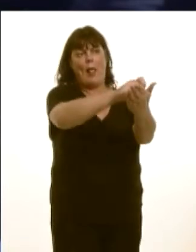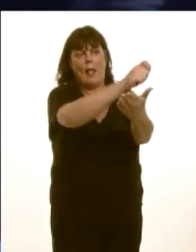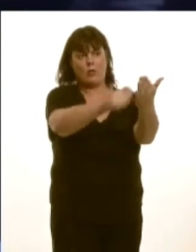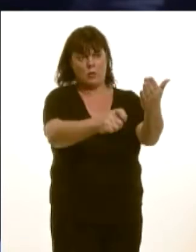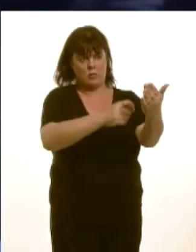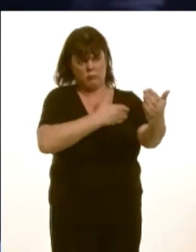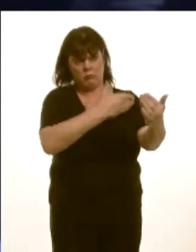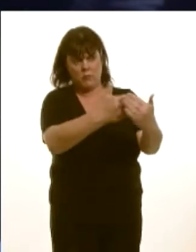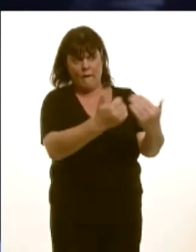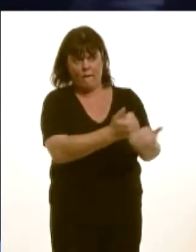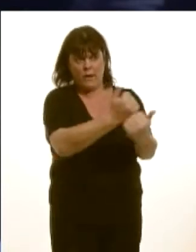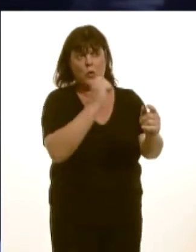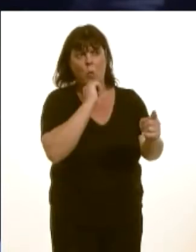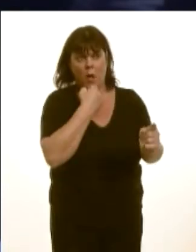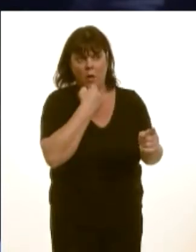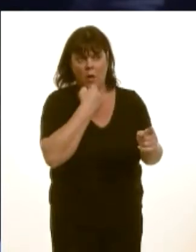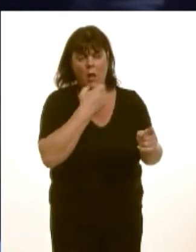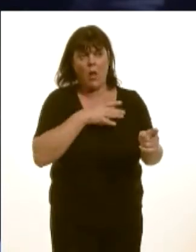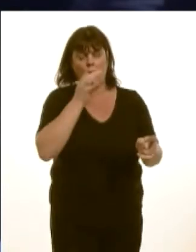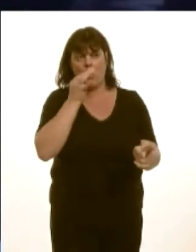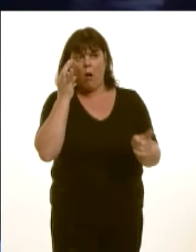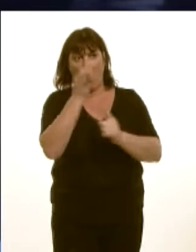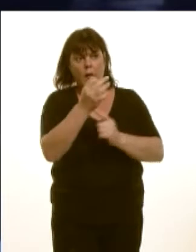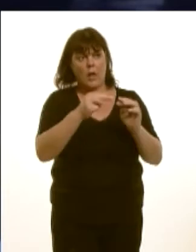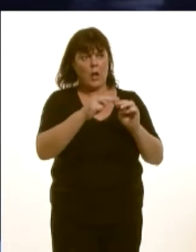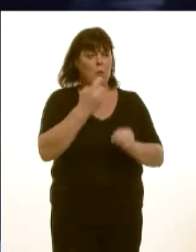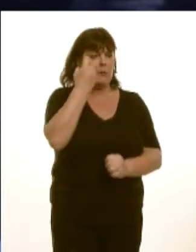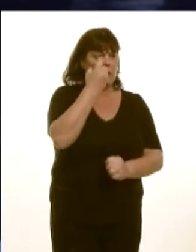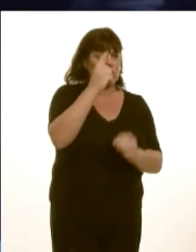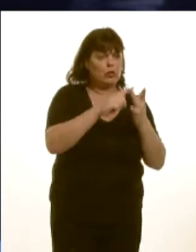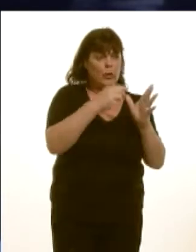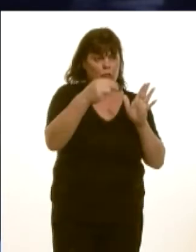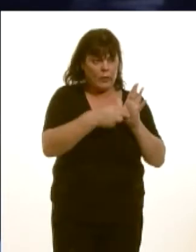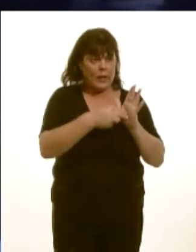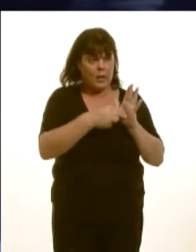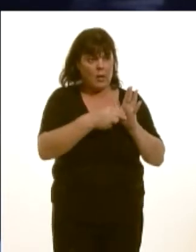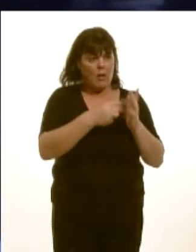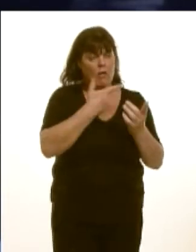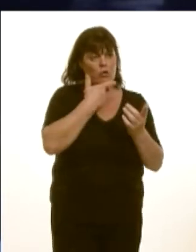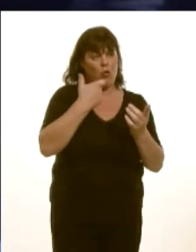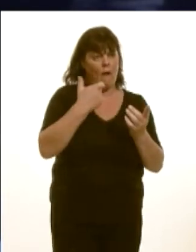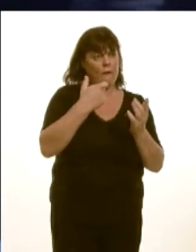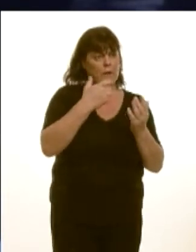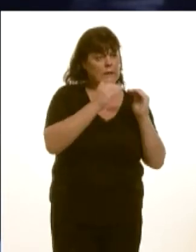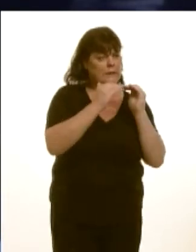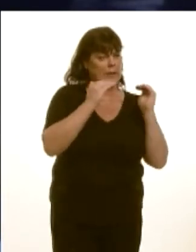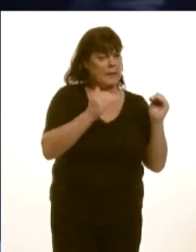Roedd y safonau drafft ym mis Ionawr yn sôn am sefyllfa lle nad oedd cwmnïau sy’n derbyn